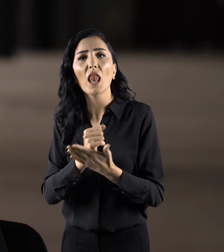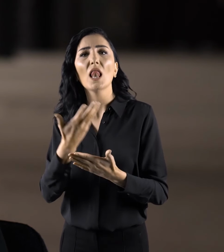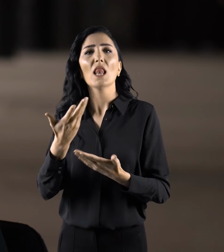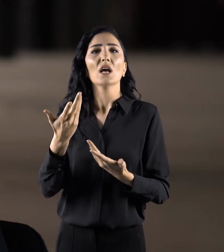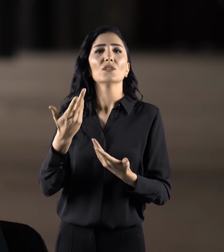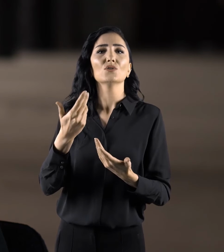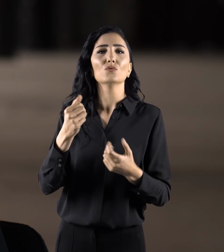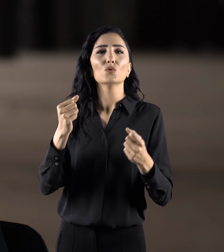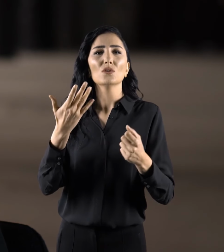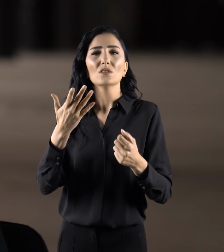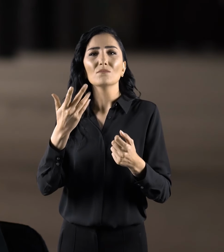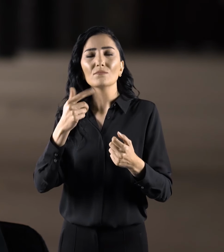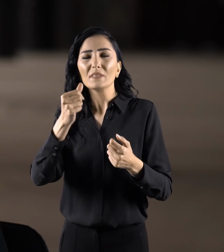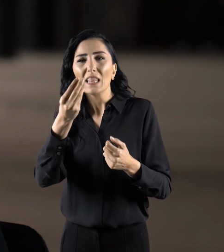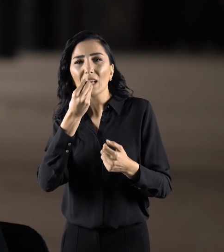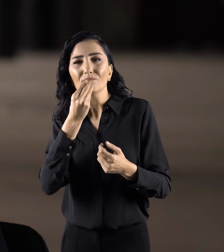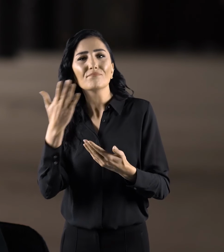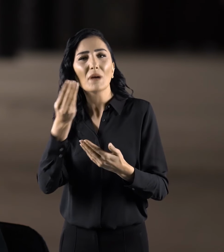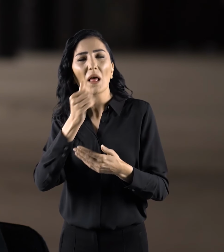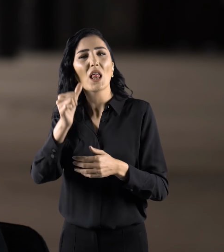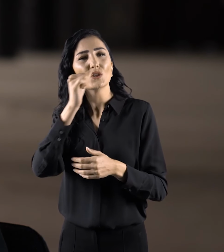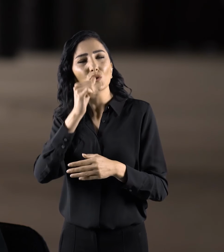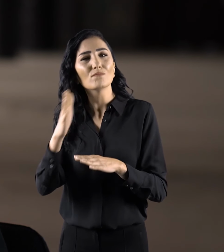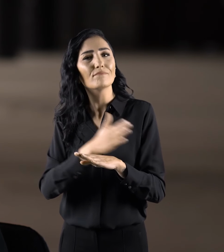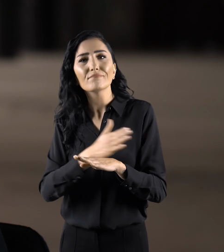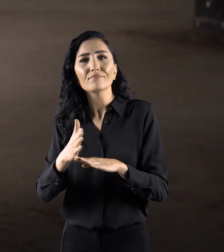ilaç, soğukta saklanmasını gerektirmeyen hazır gıdalar